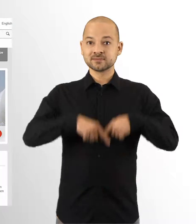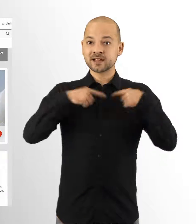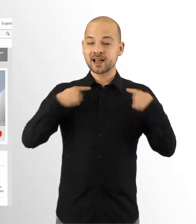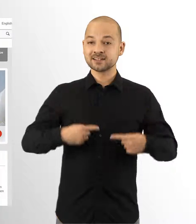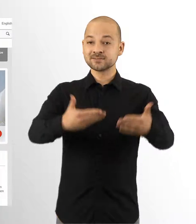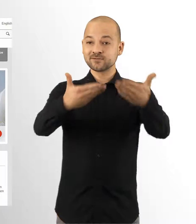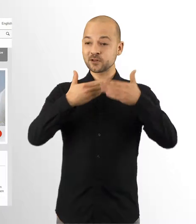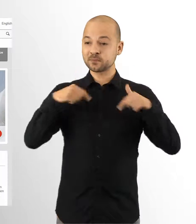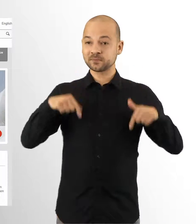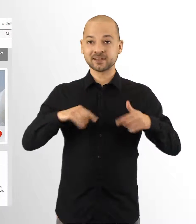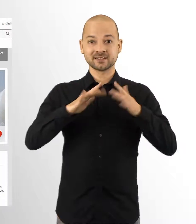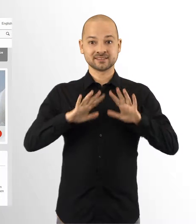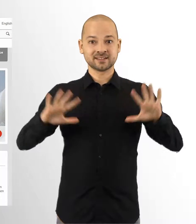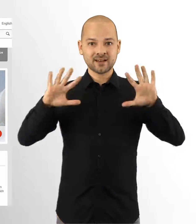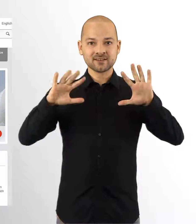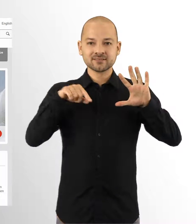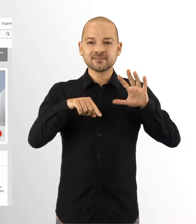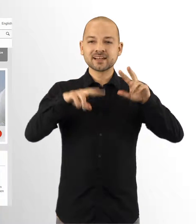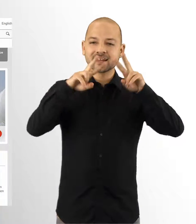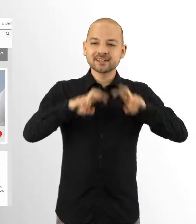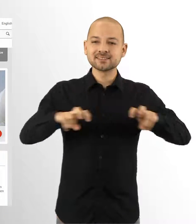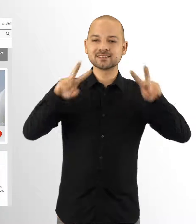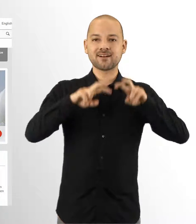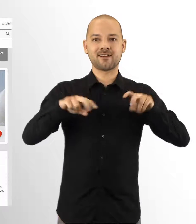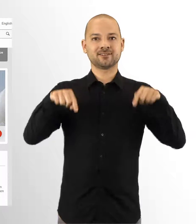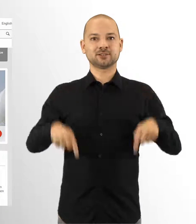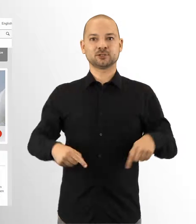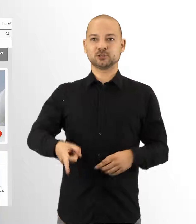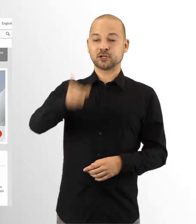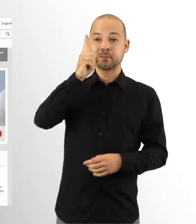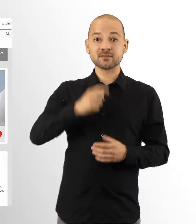Herzlich Willkommen auf der Internetseite „Research in Germany“.